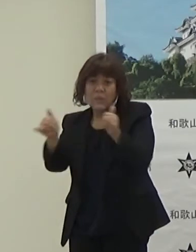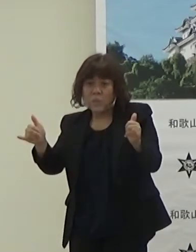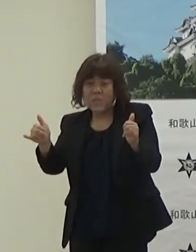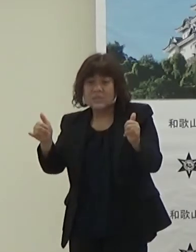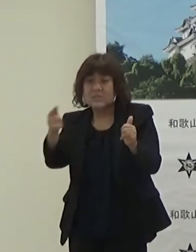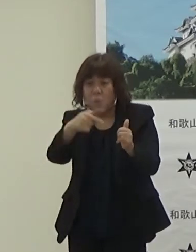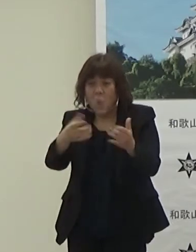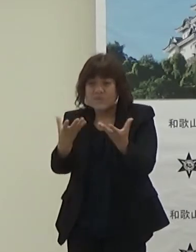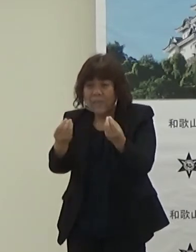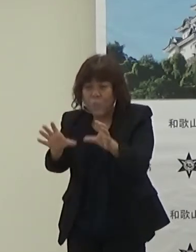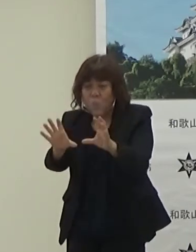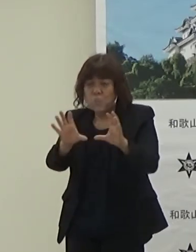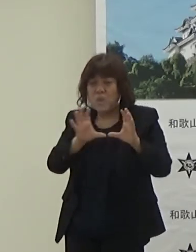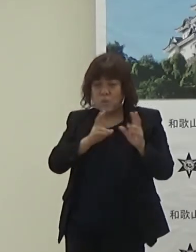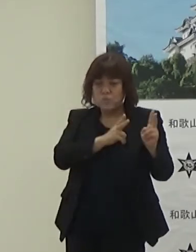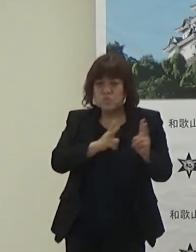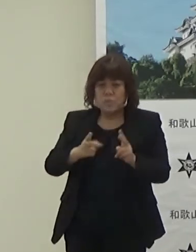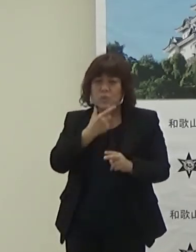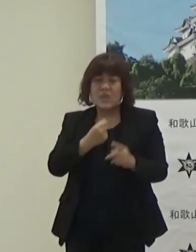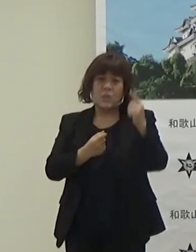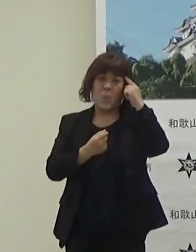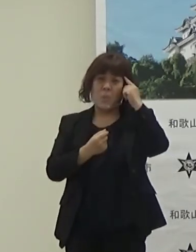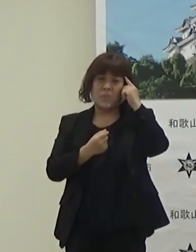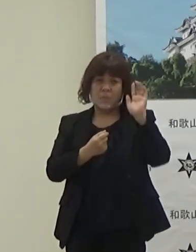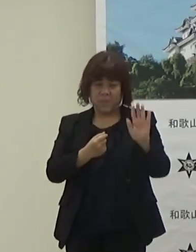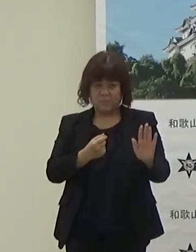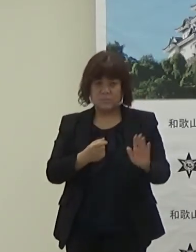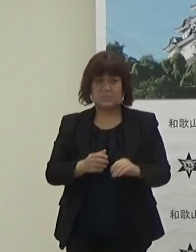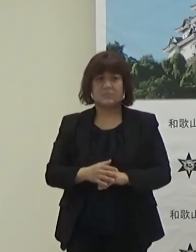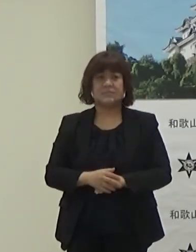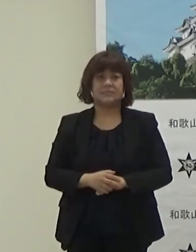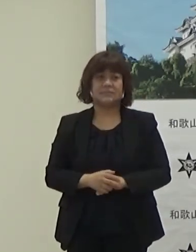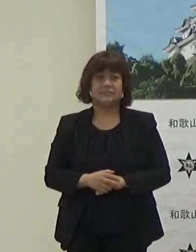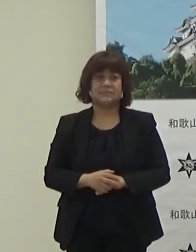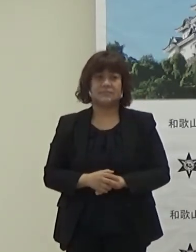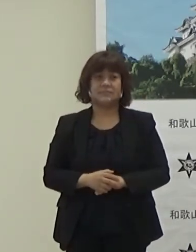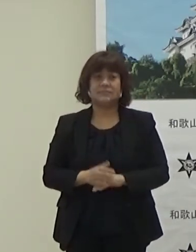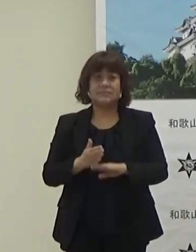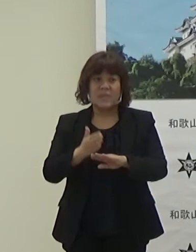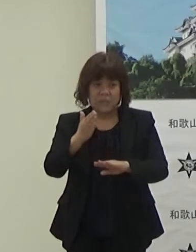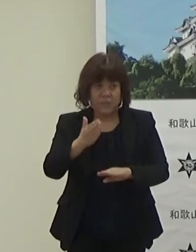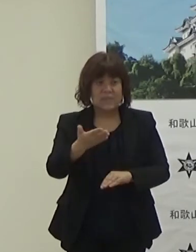受け入れる準備をしていきたいと思 ってます ありがとうございます